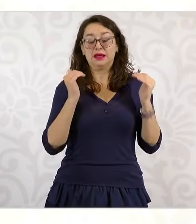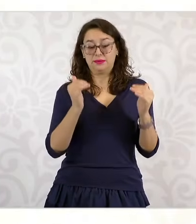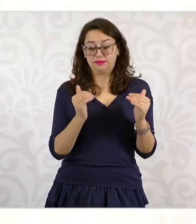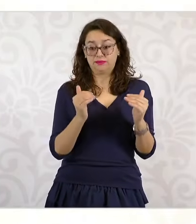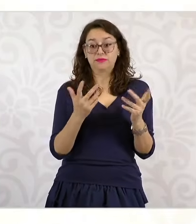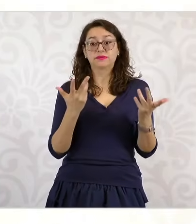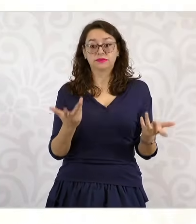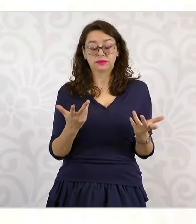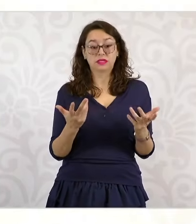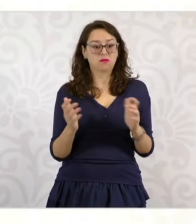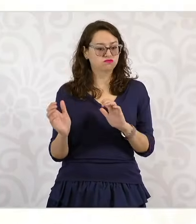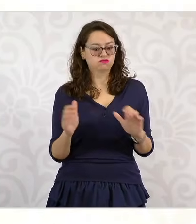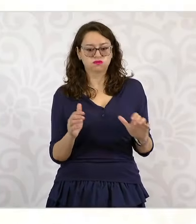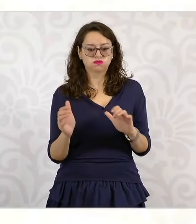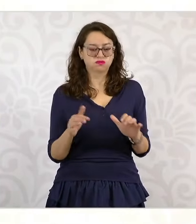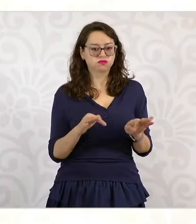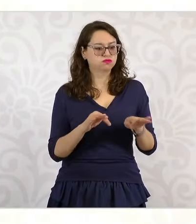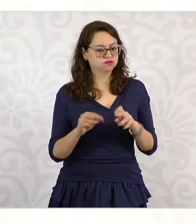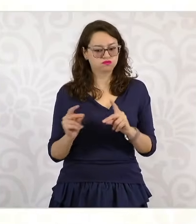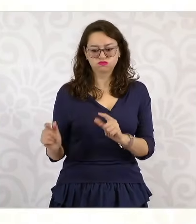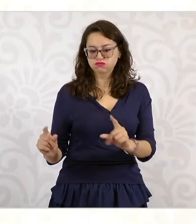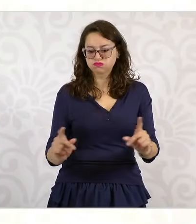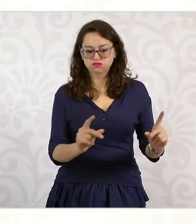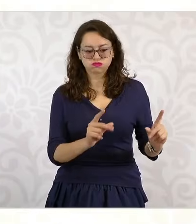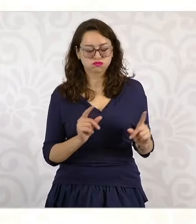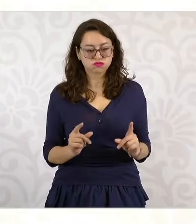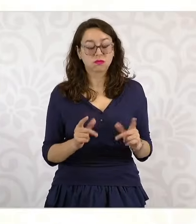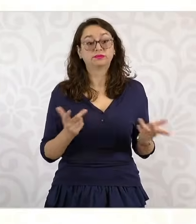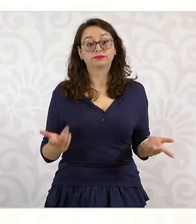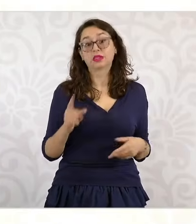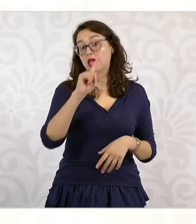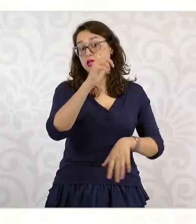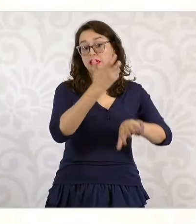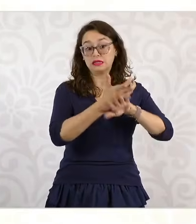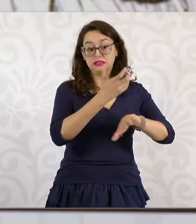nivel de ocupación. Nosotros los mexicanos somos los empleados en Estados Unidos que más tenemos,